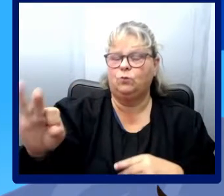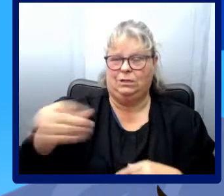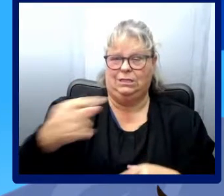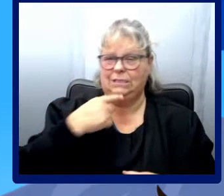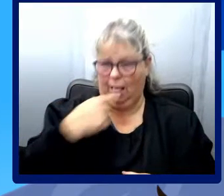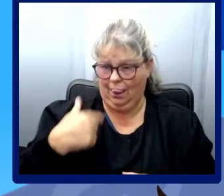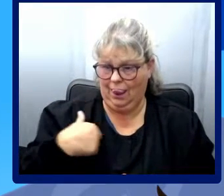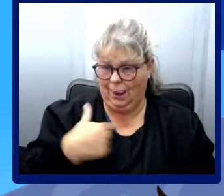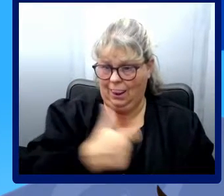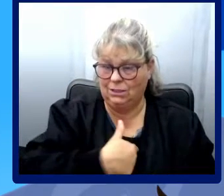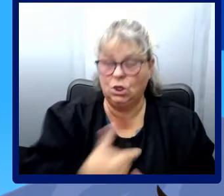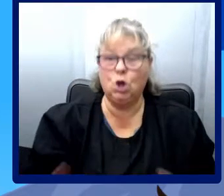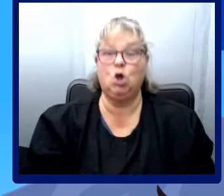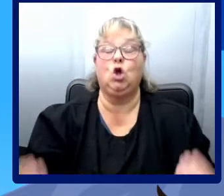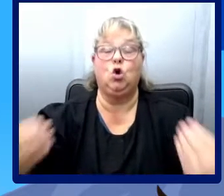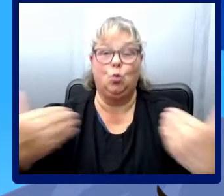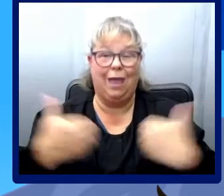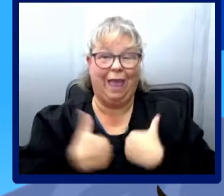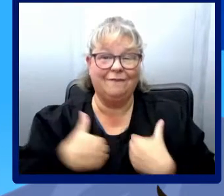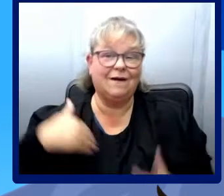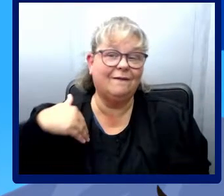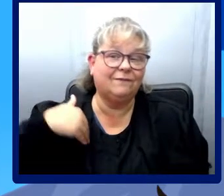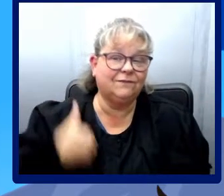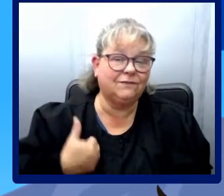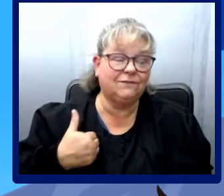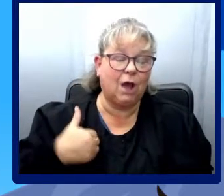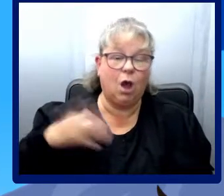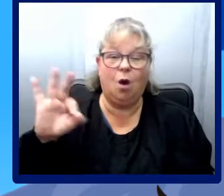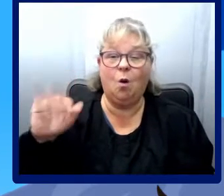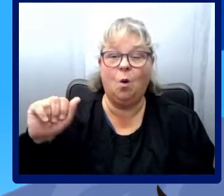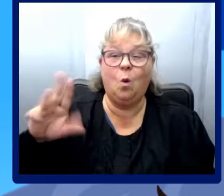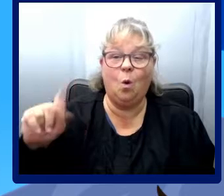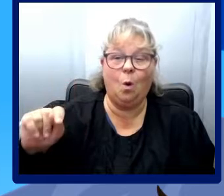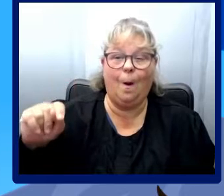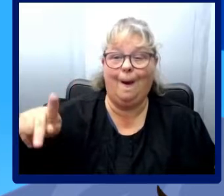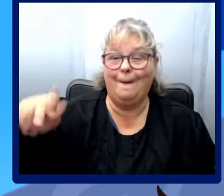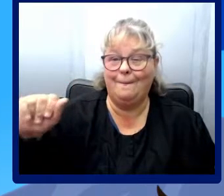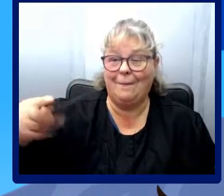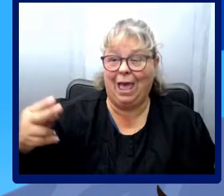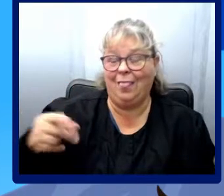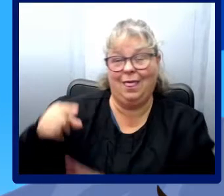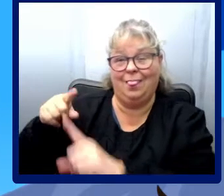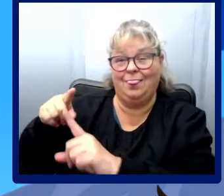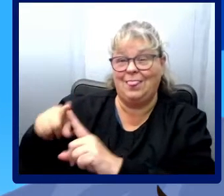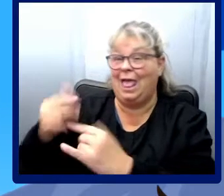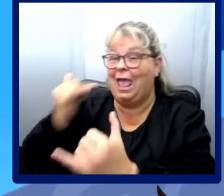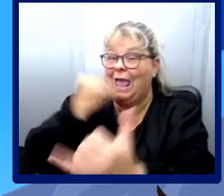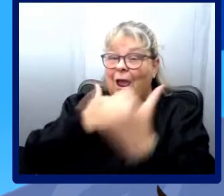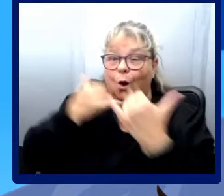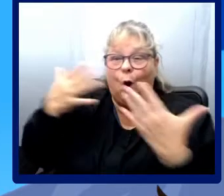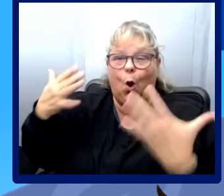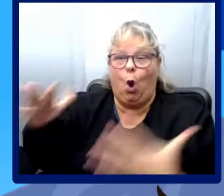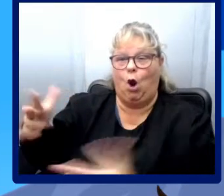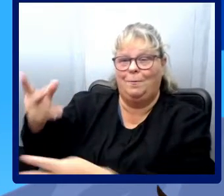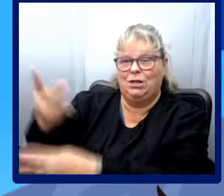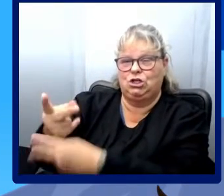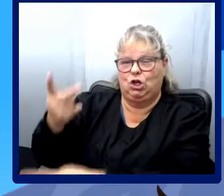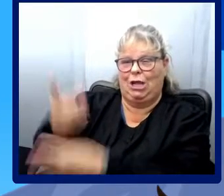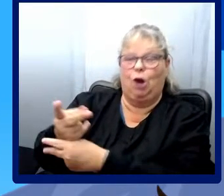porque tenemos una ruta de fallo, el error ha sido manejado. Así que esto no es algo que simplemente va a ir